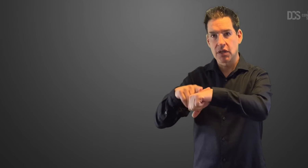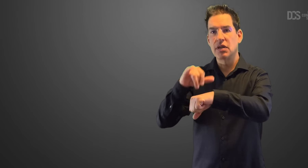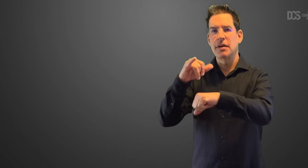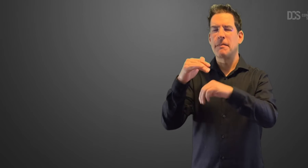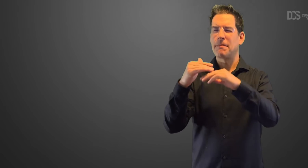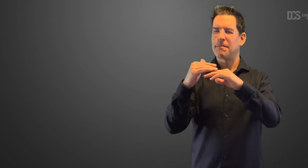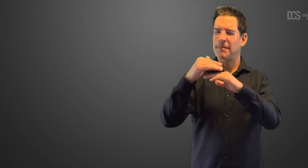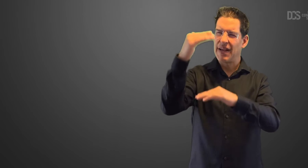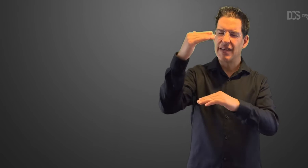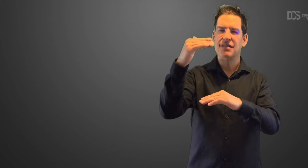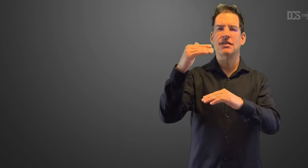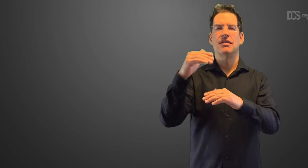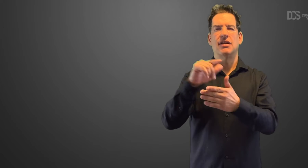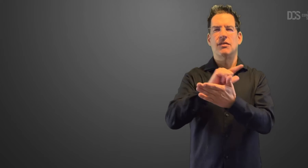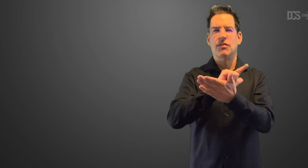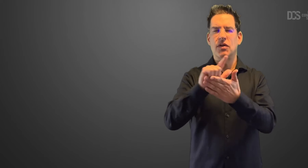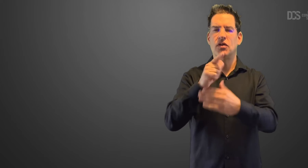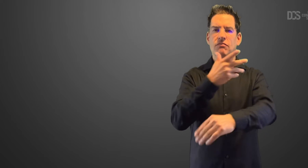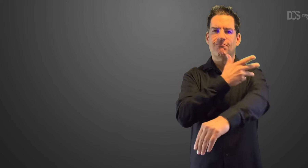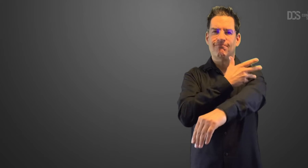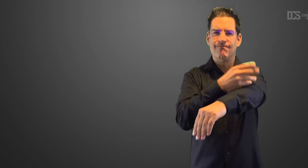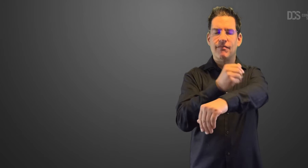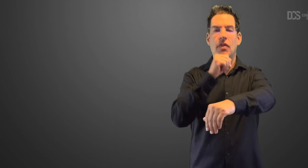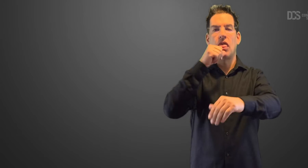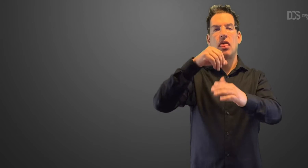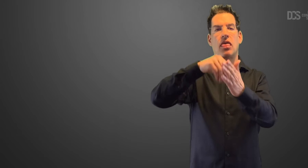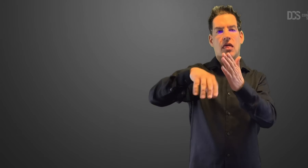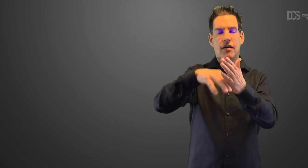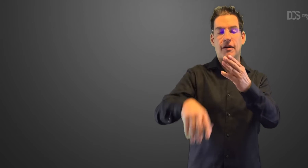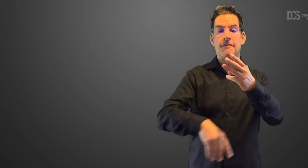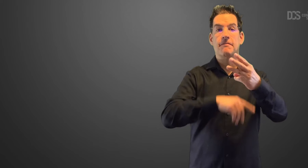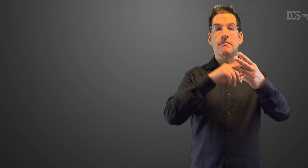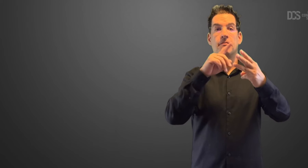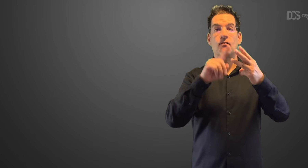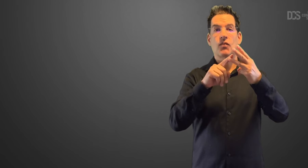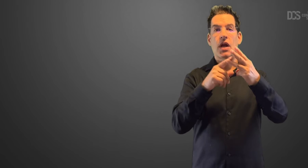y aumentar la transparencia.